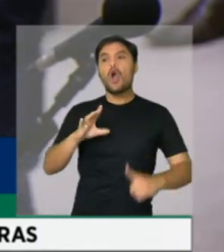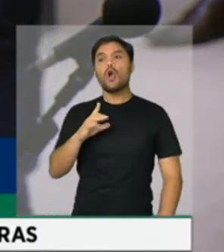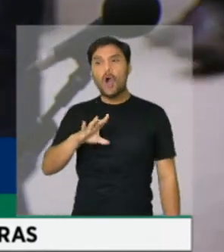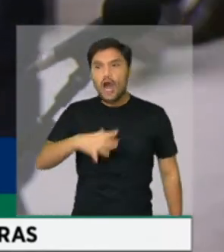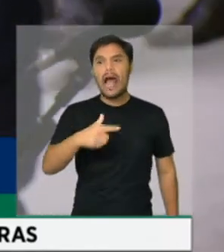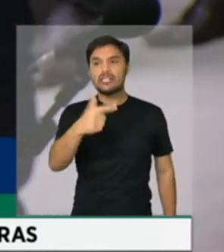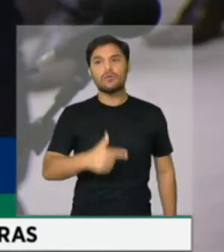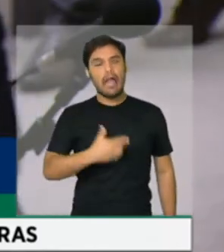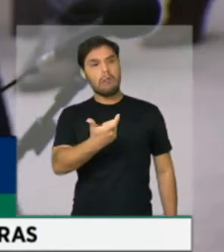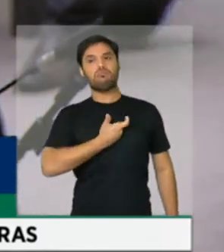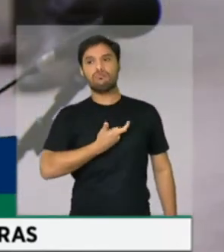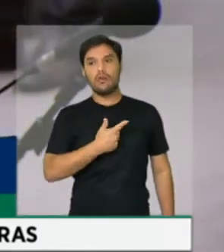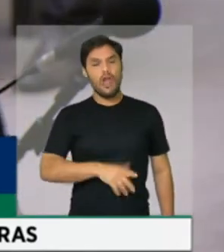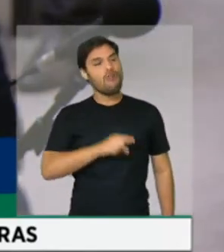A GENTE. ESSAS MULHERES NÃO